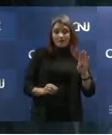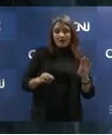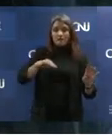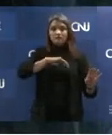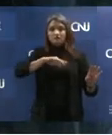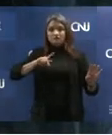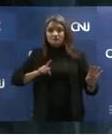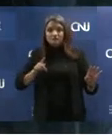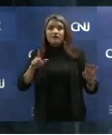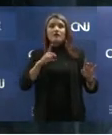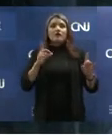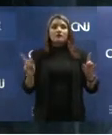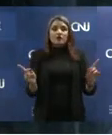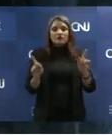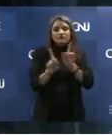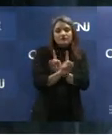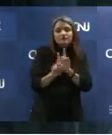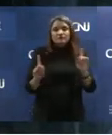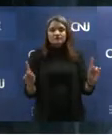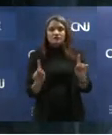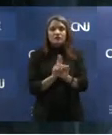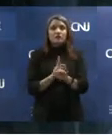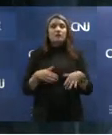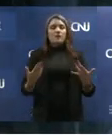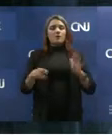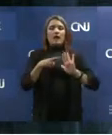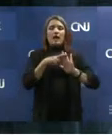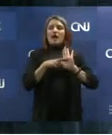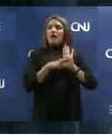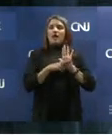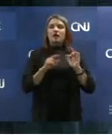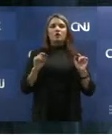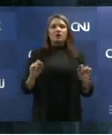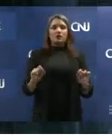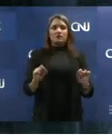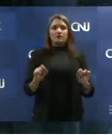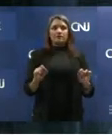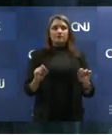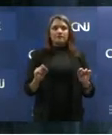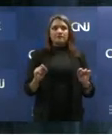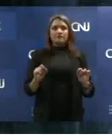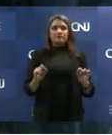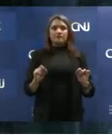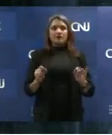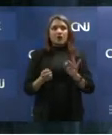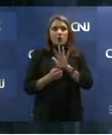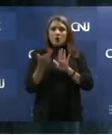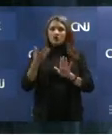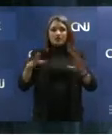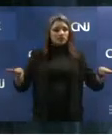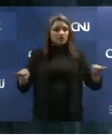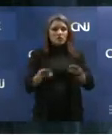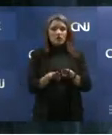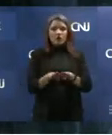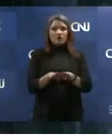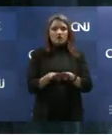Porque, a rigor, a regra de noventa e quatro é de uma divisão paritária do quinto. Então, eu, tendo um número paritário,